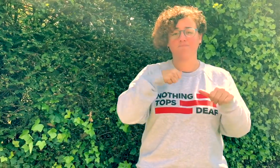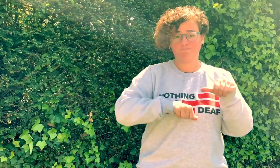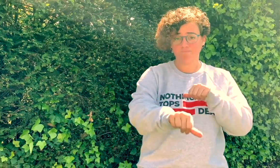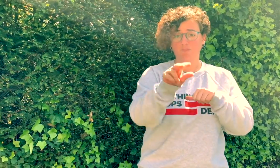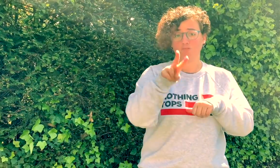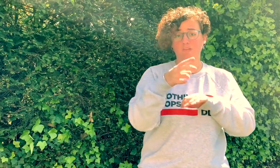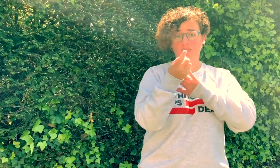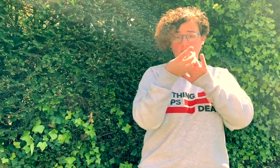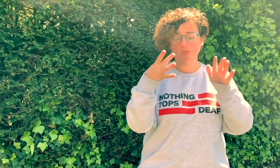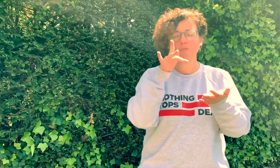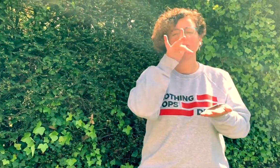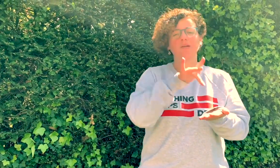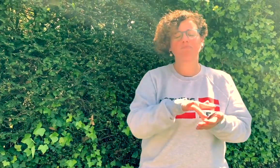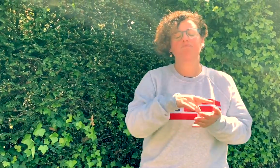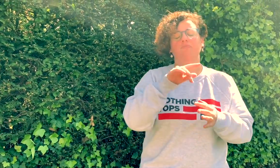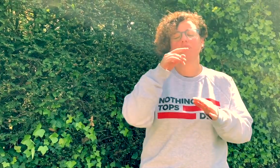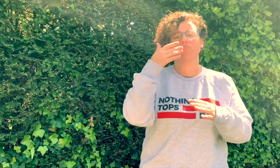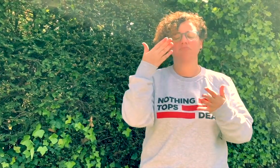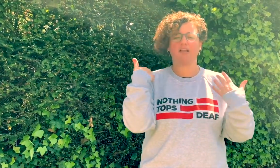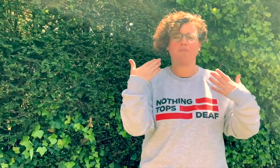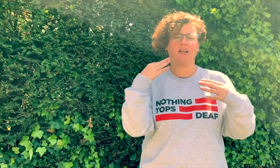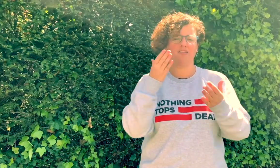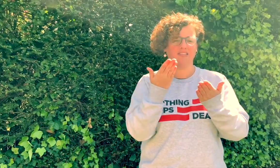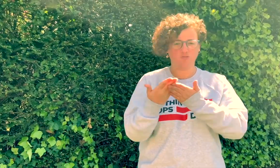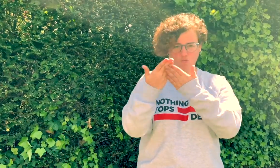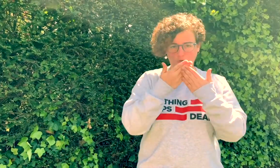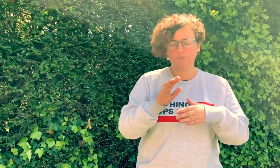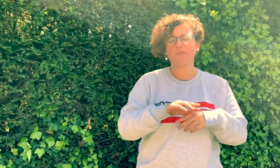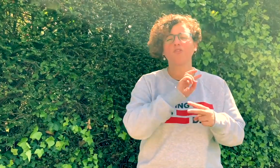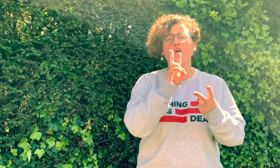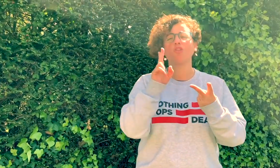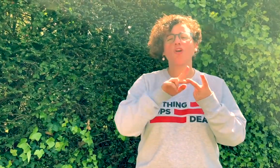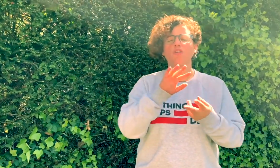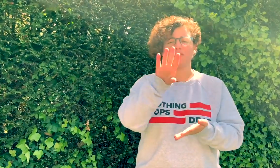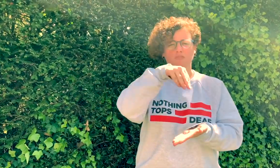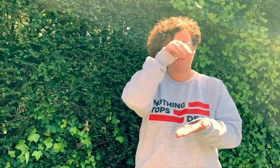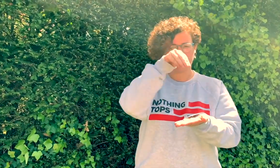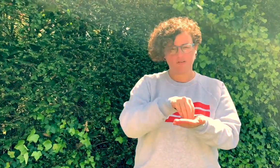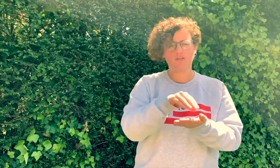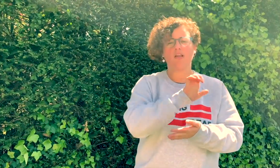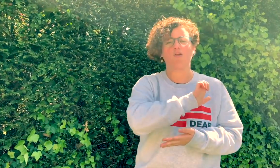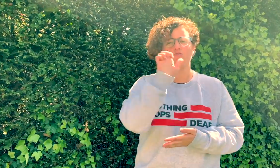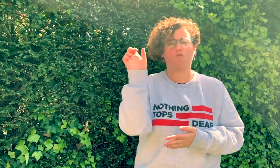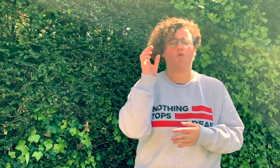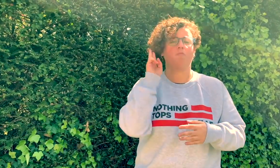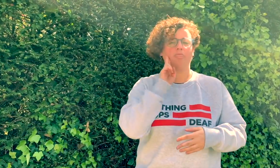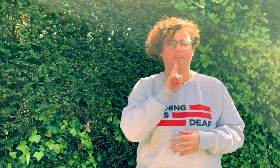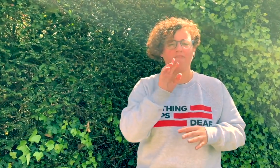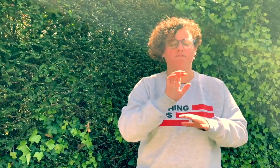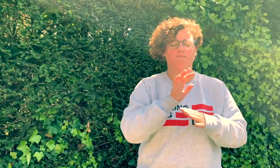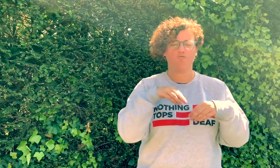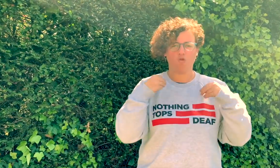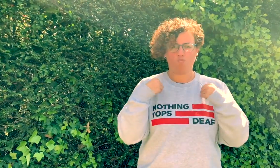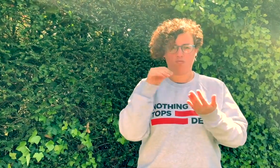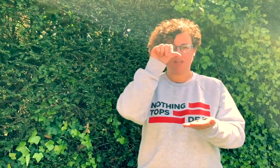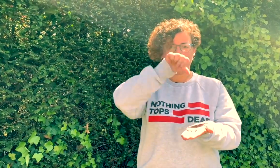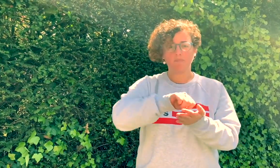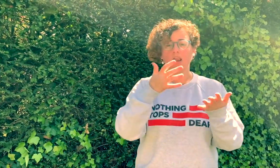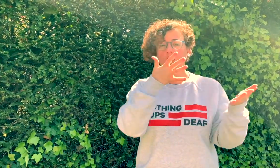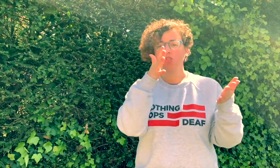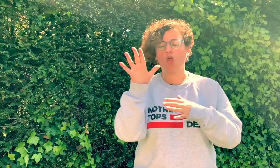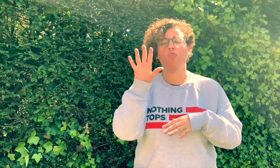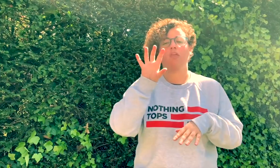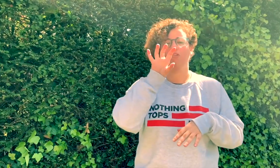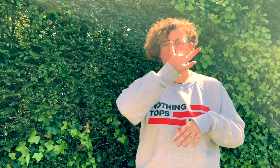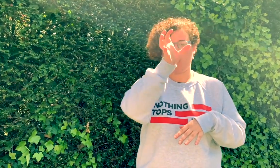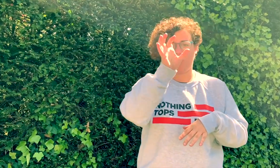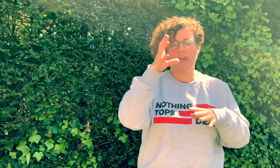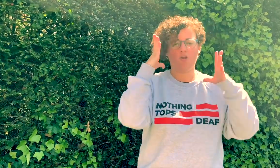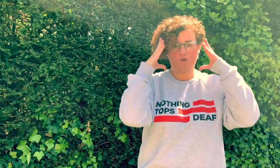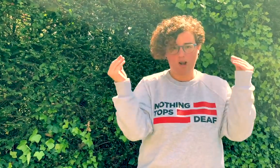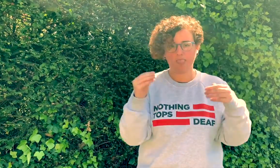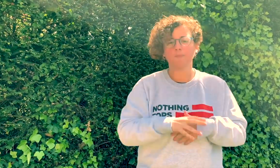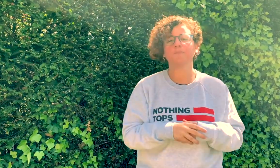Durante el 2019 se celebrará el Summer School y la European Deaf Youth Capital en Groningen, Holanda.